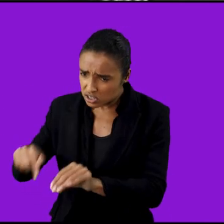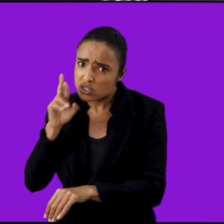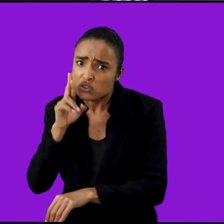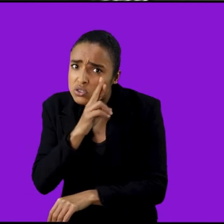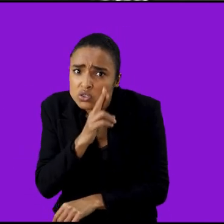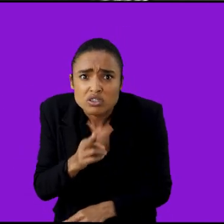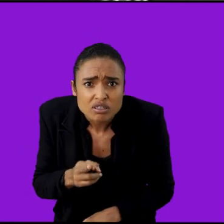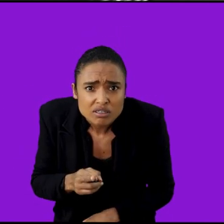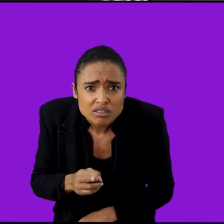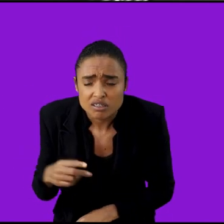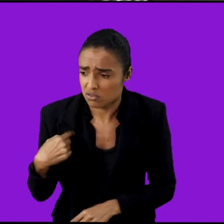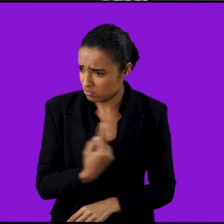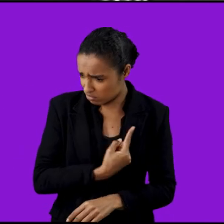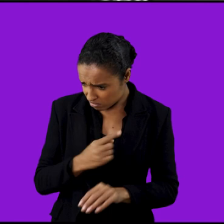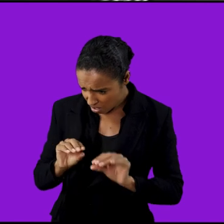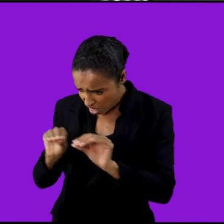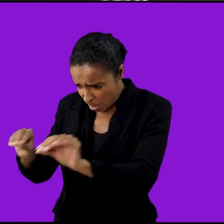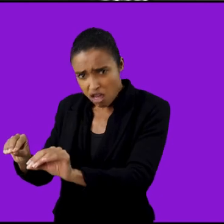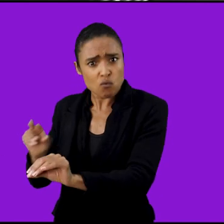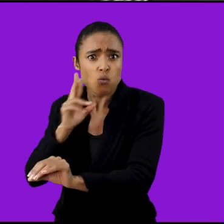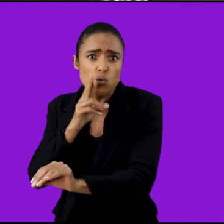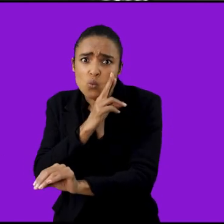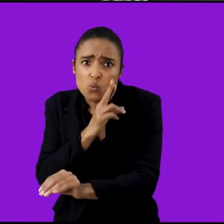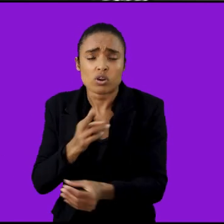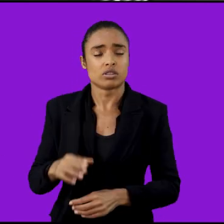Esse cara acha que a gente é tão miserável que ele trouxe a gente no Planetas?”